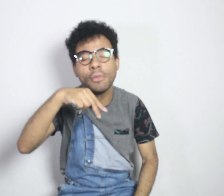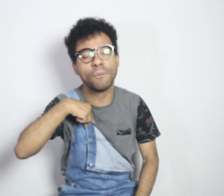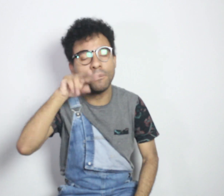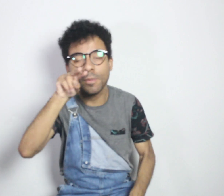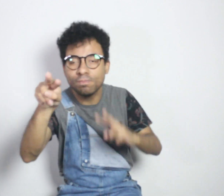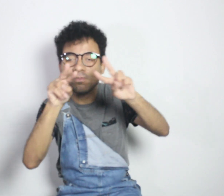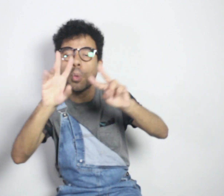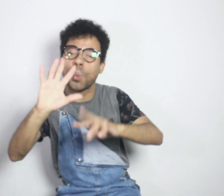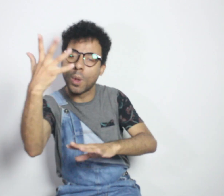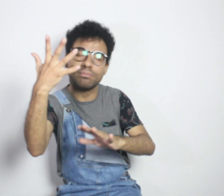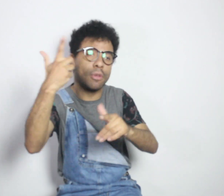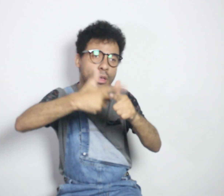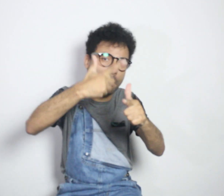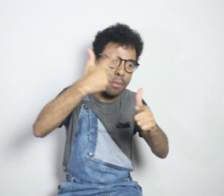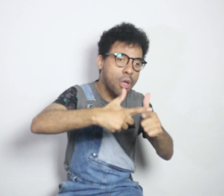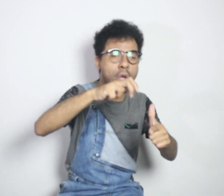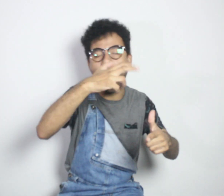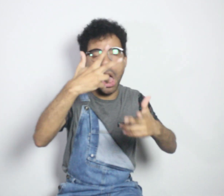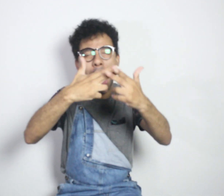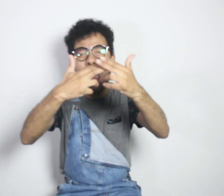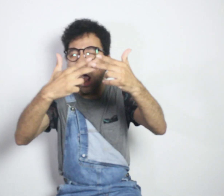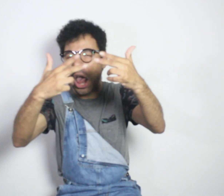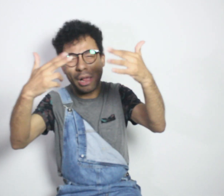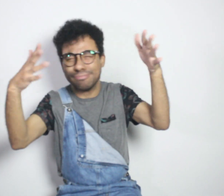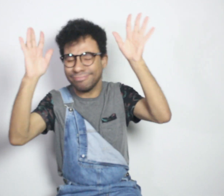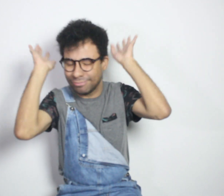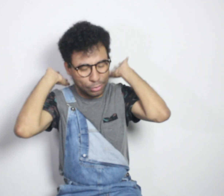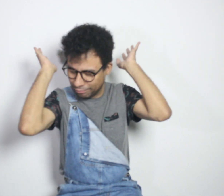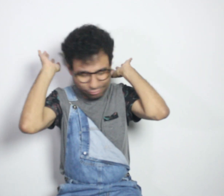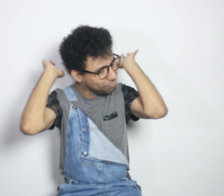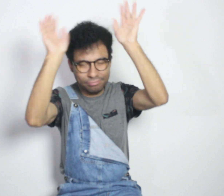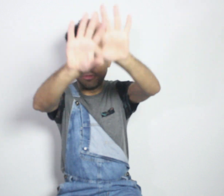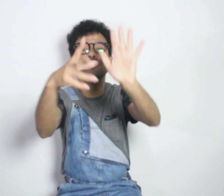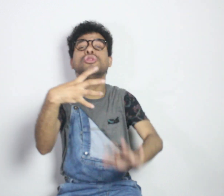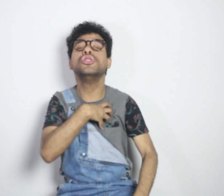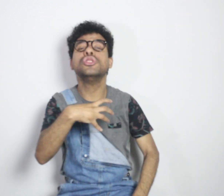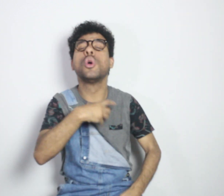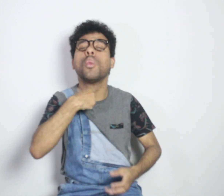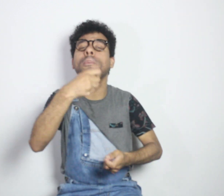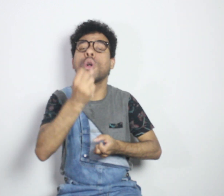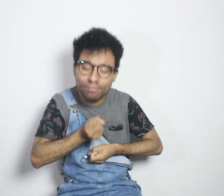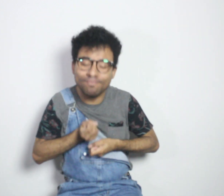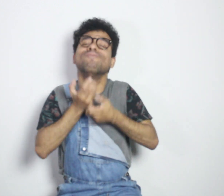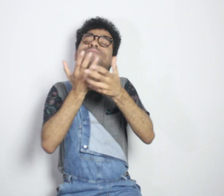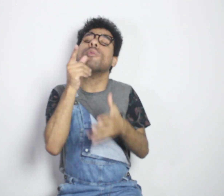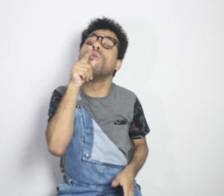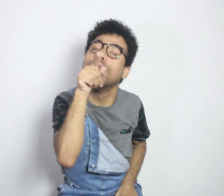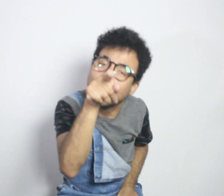vi! que acontecem.. provoca qualquer seu jeito " coração abrir" você!